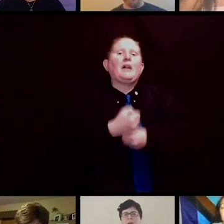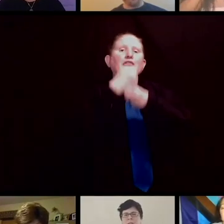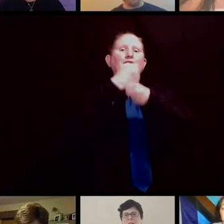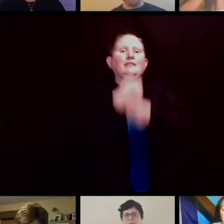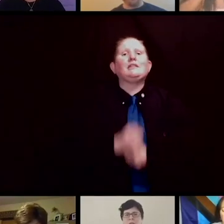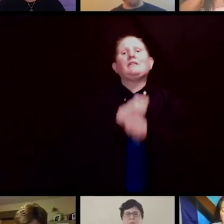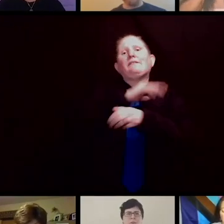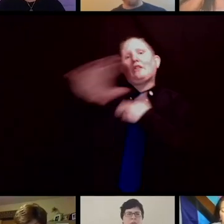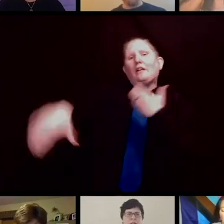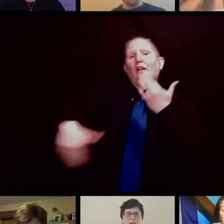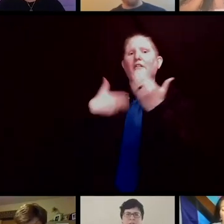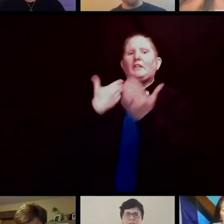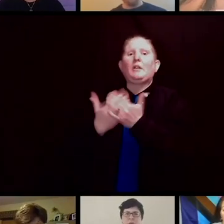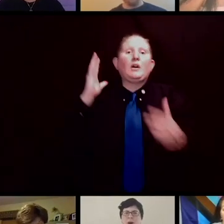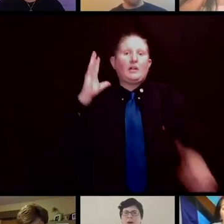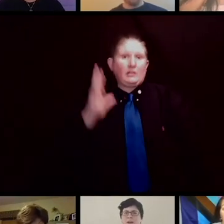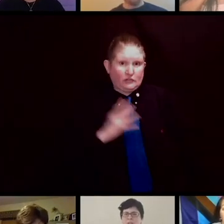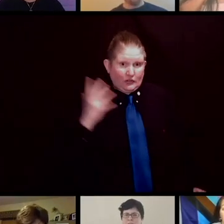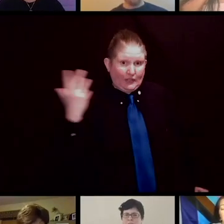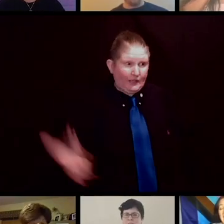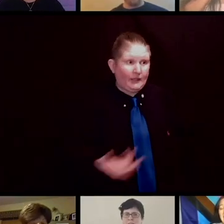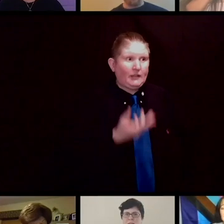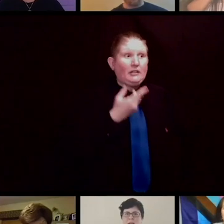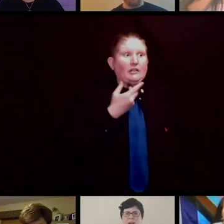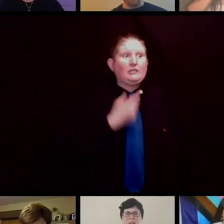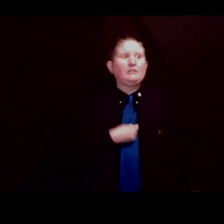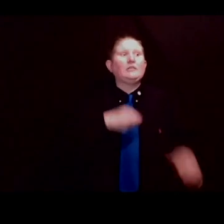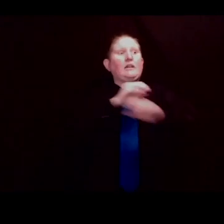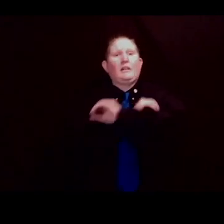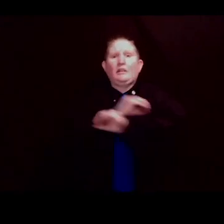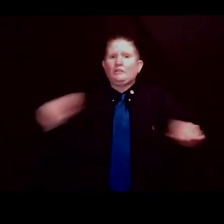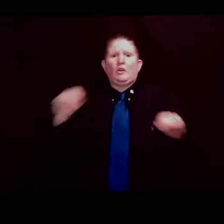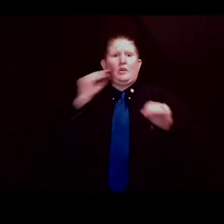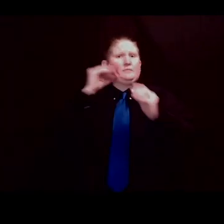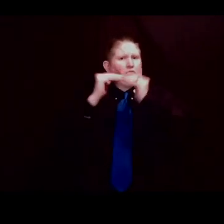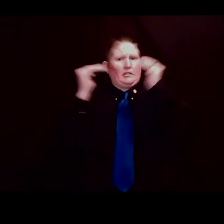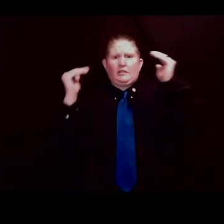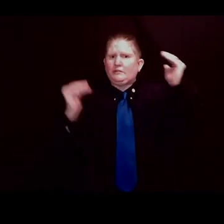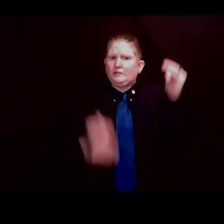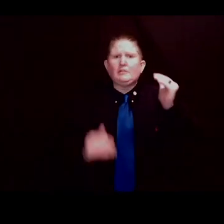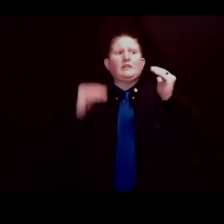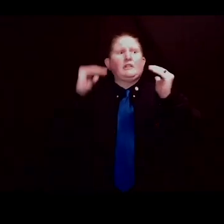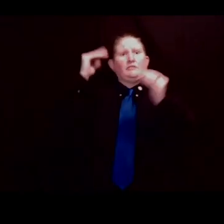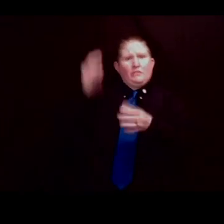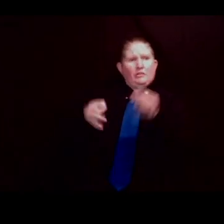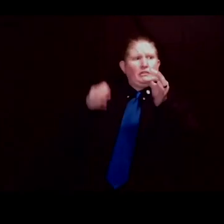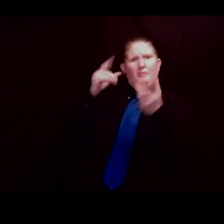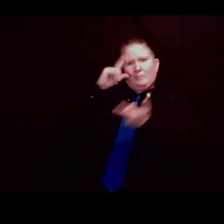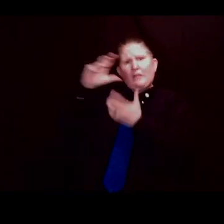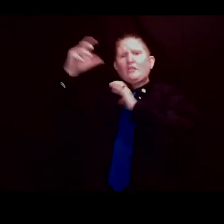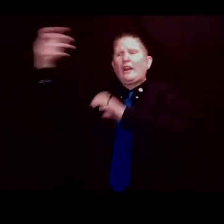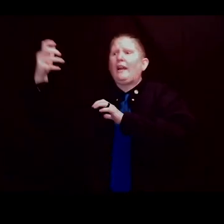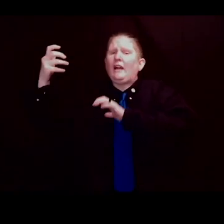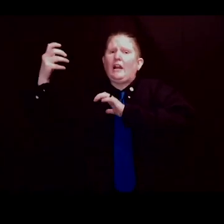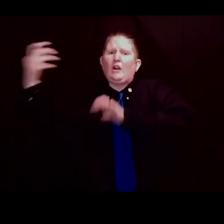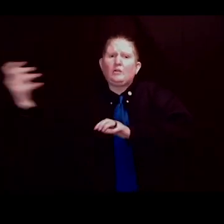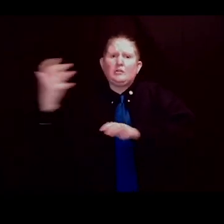Marchando por todos los trans No voy a dejar que la injusticia me cambie